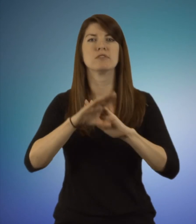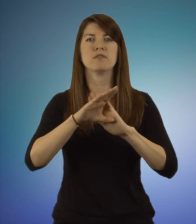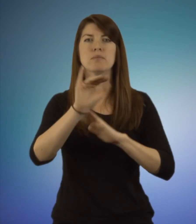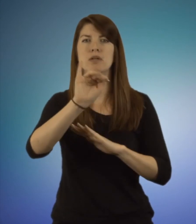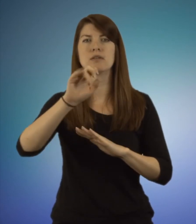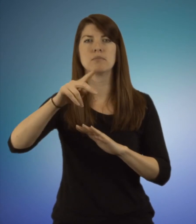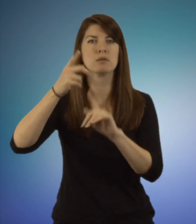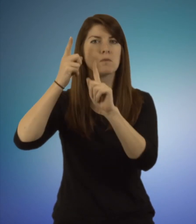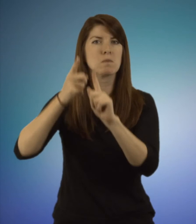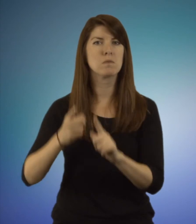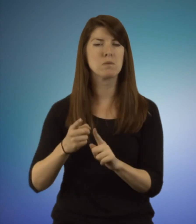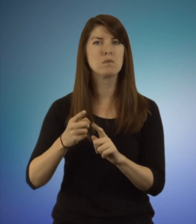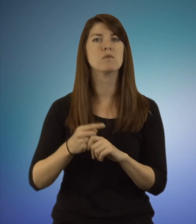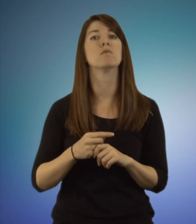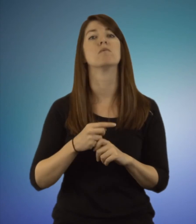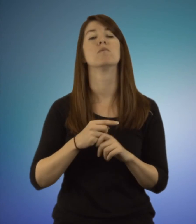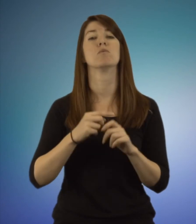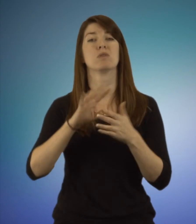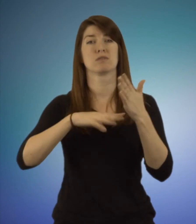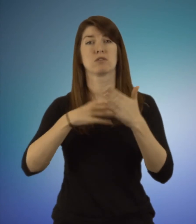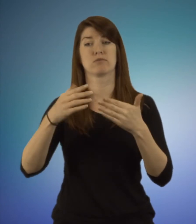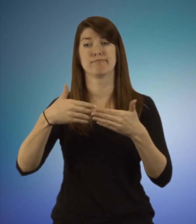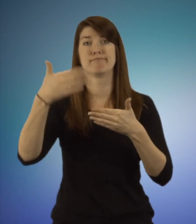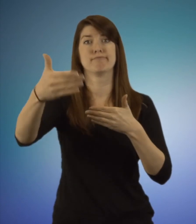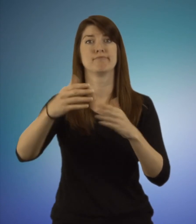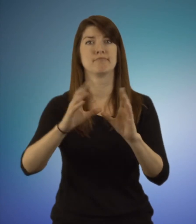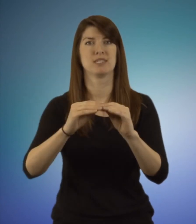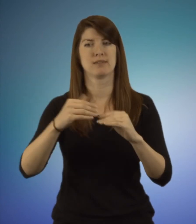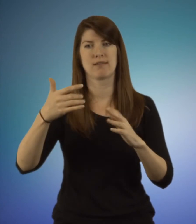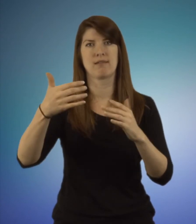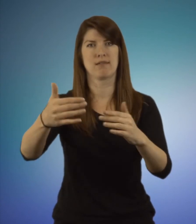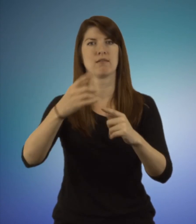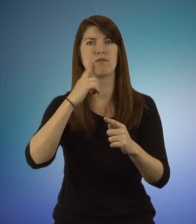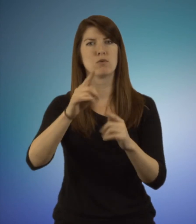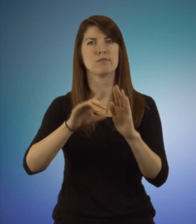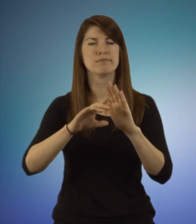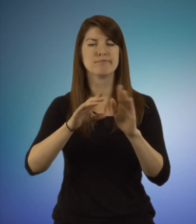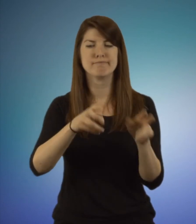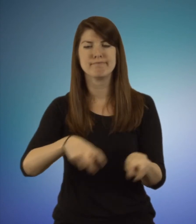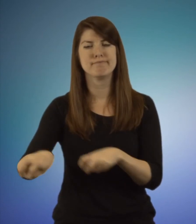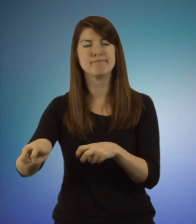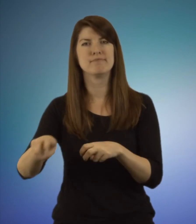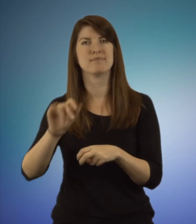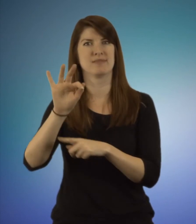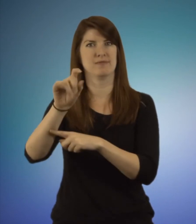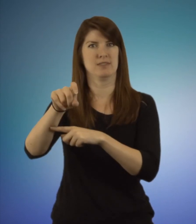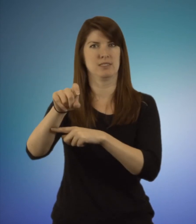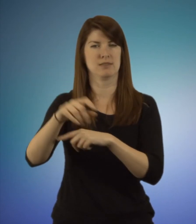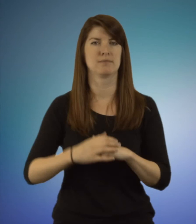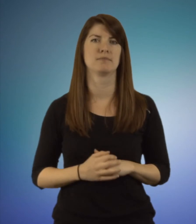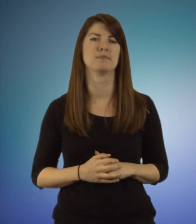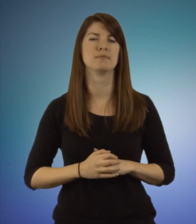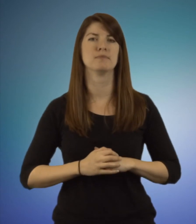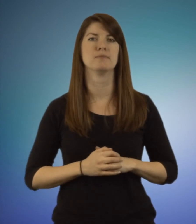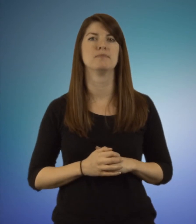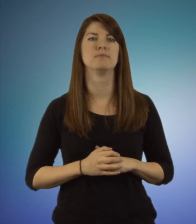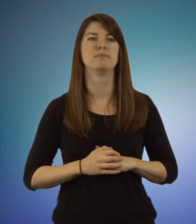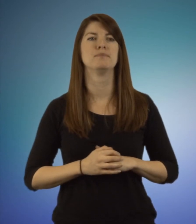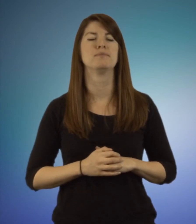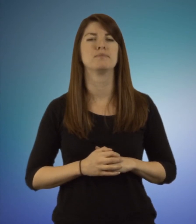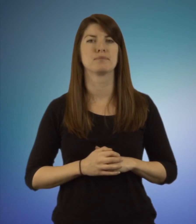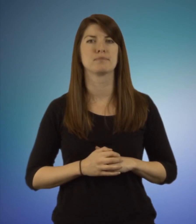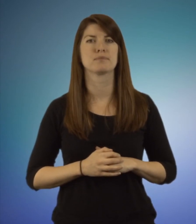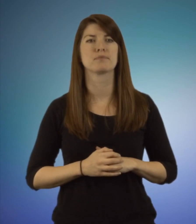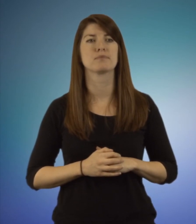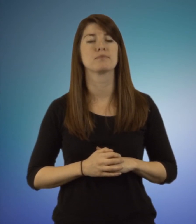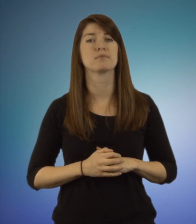Y luego, tan pronto el niño cumpla 36 meses o 3 años de edad, el plan de implementación para el